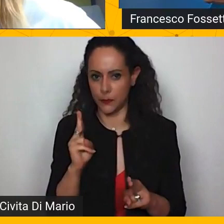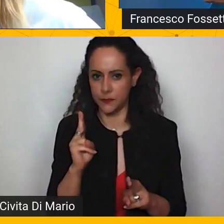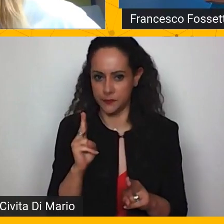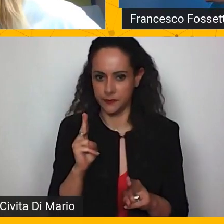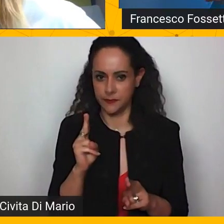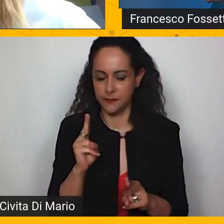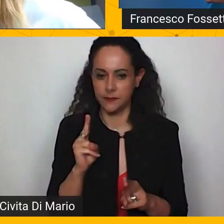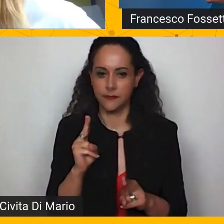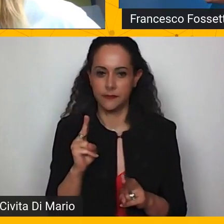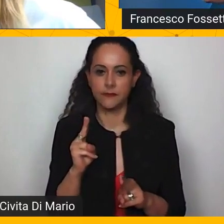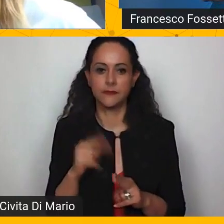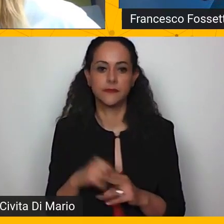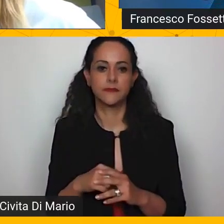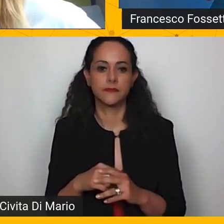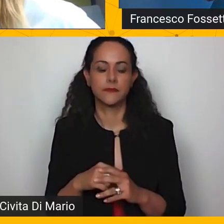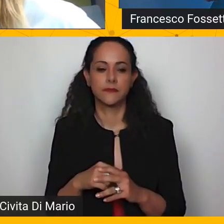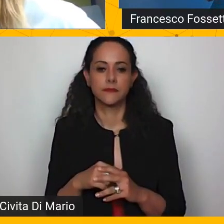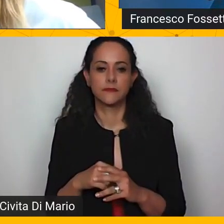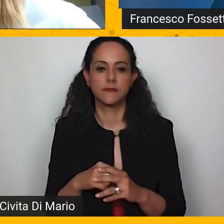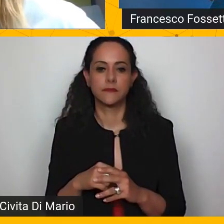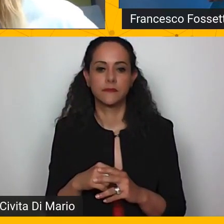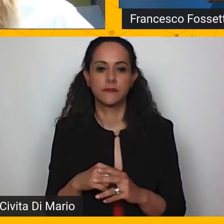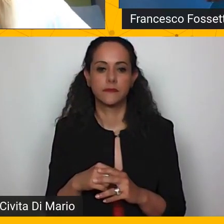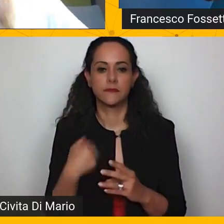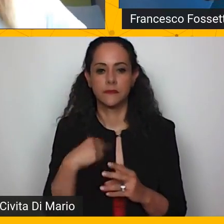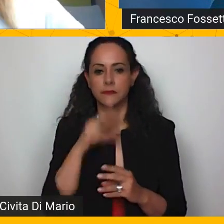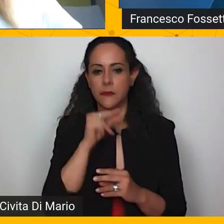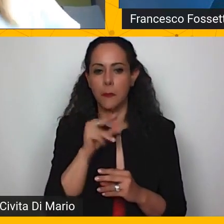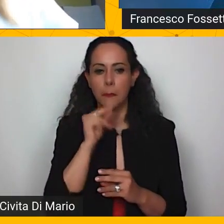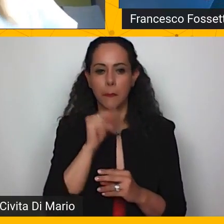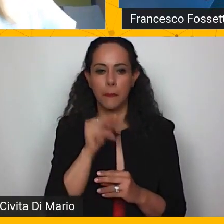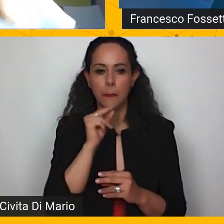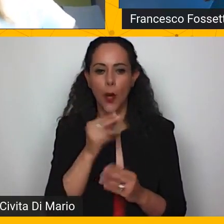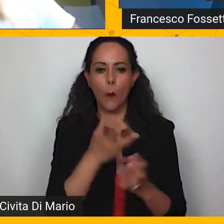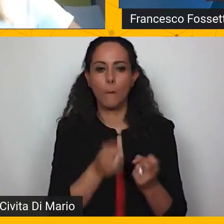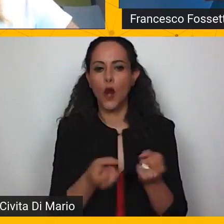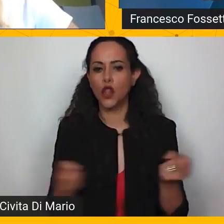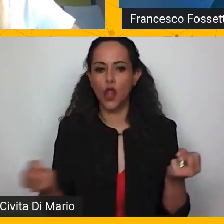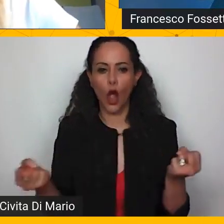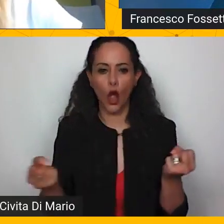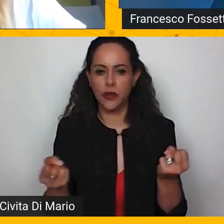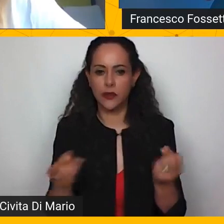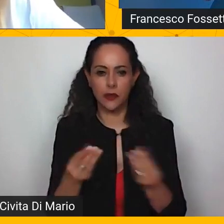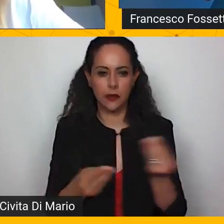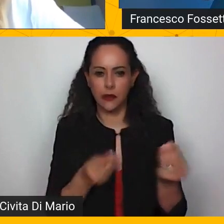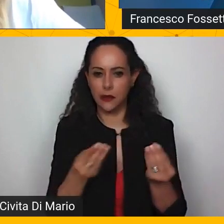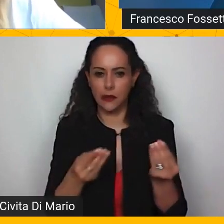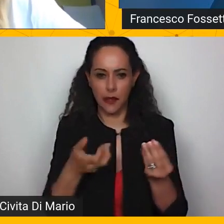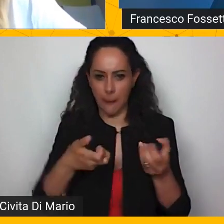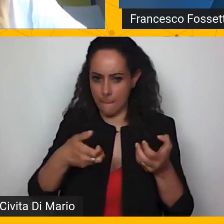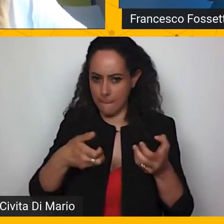tutta probabilità eh citeremo